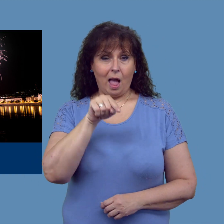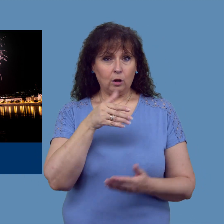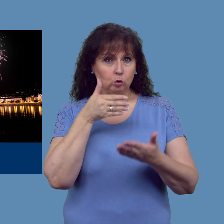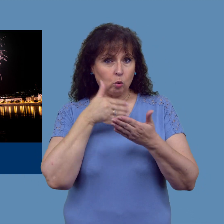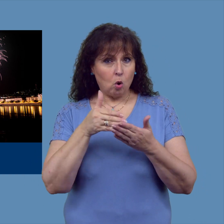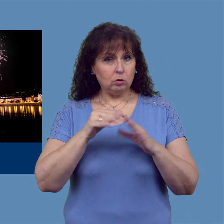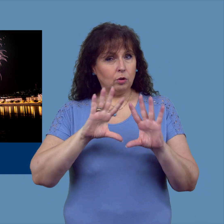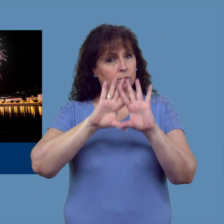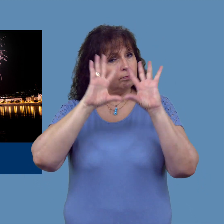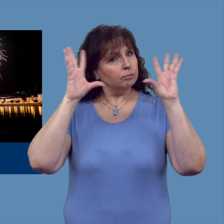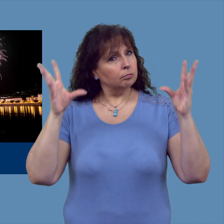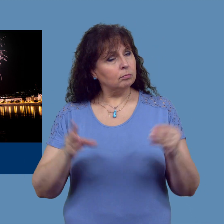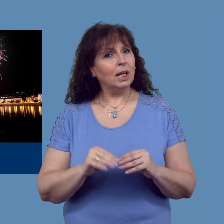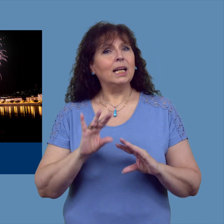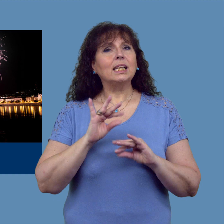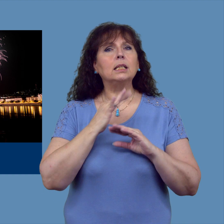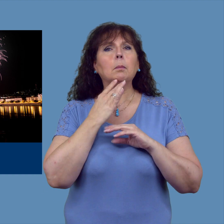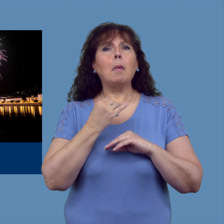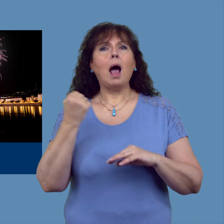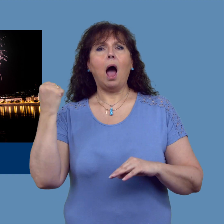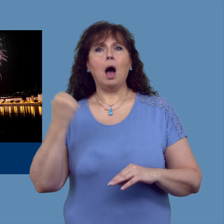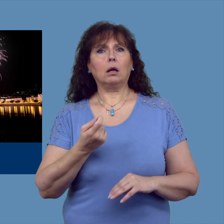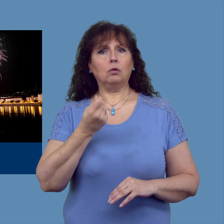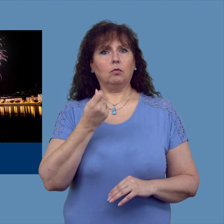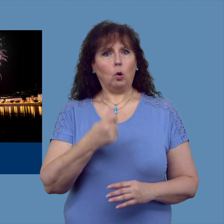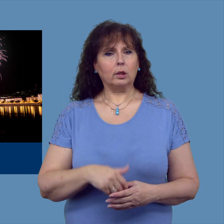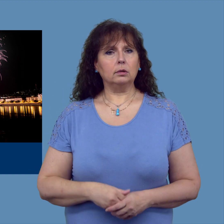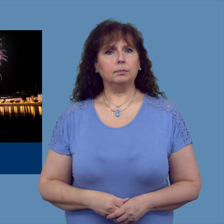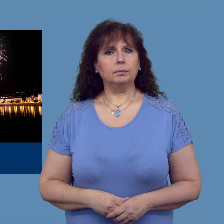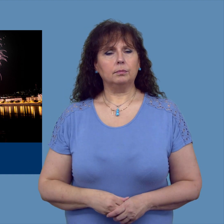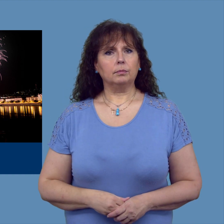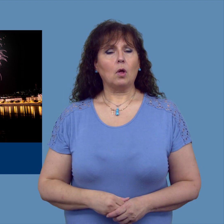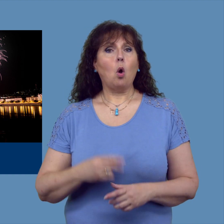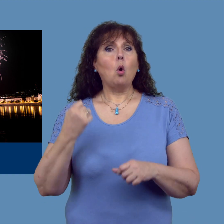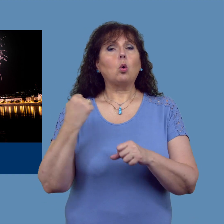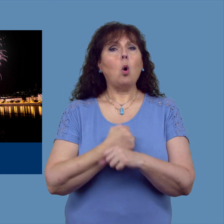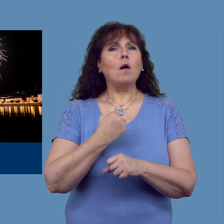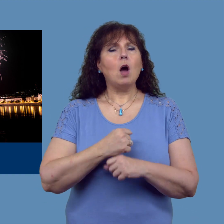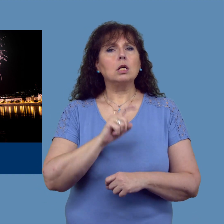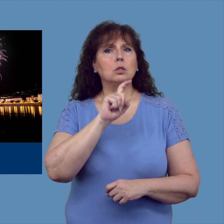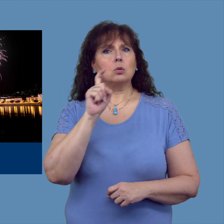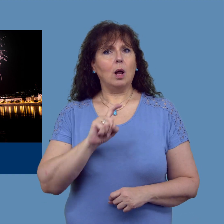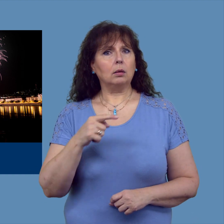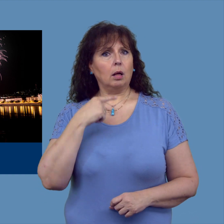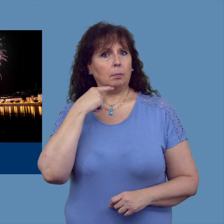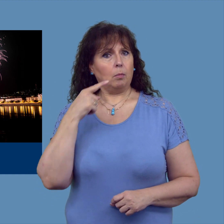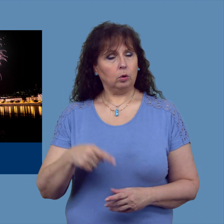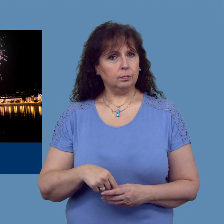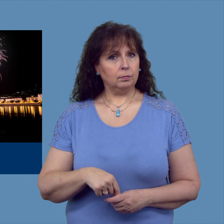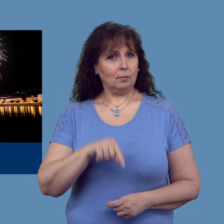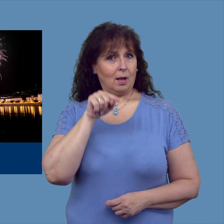A rendezvénysorozat több mint tízmilliárd forintba fog kerülni. Kovács Zoltán hozzátette,